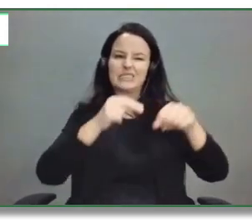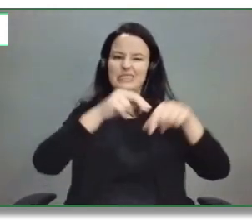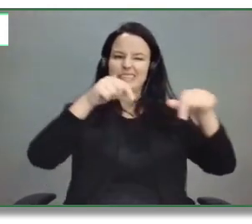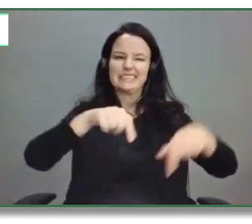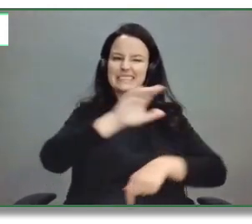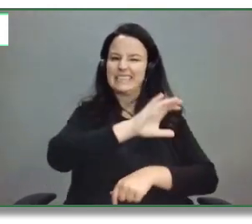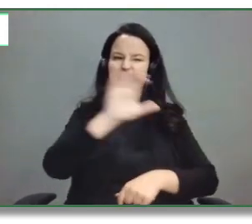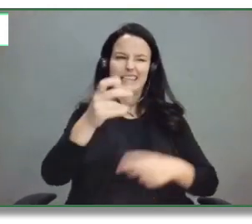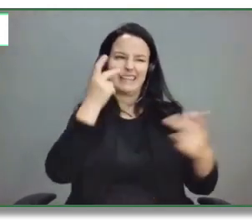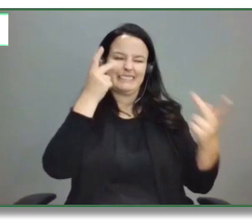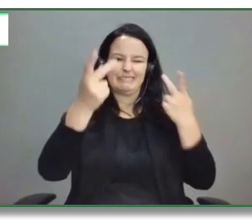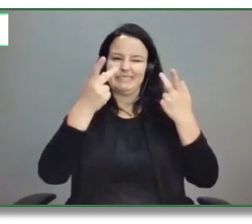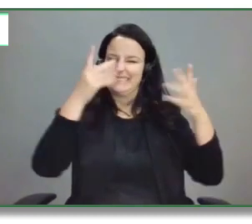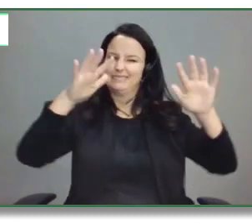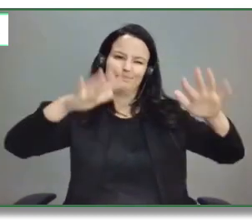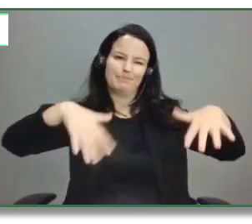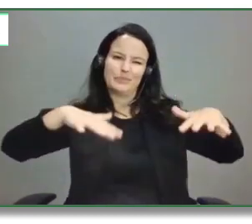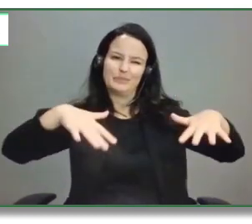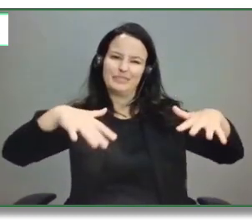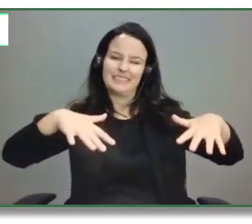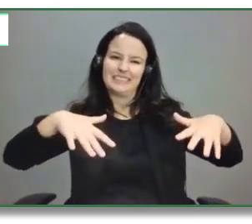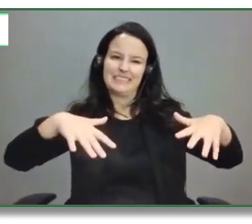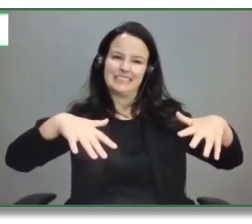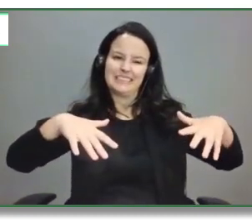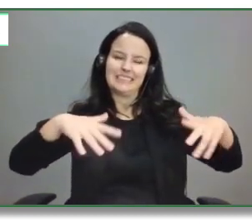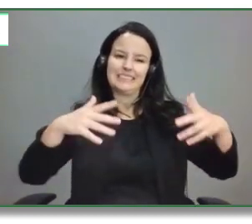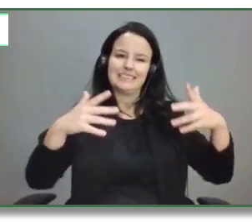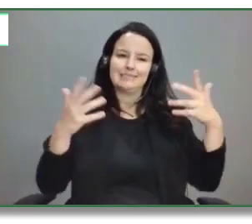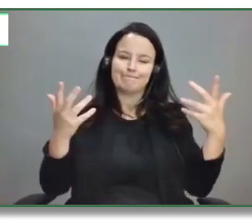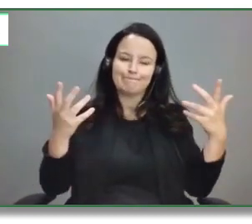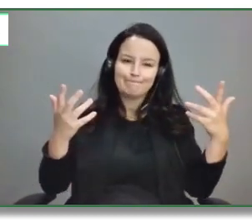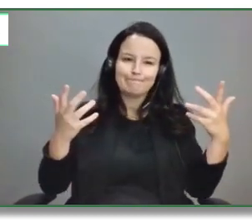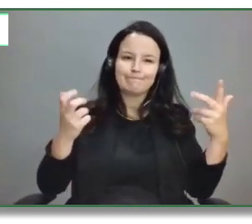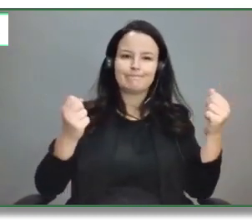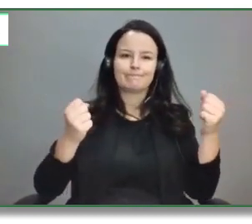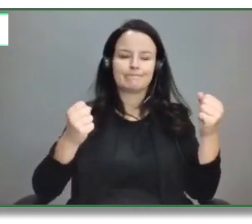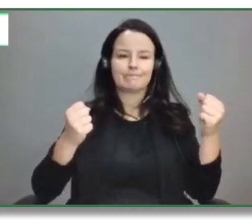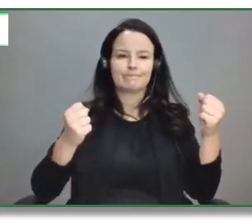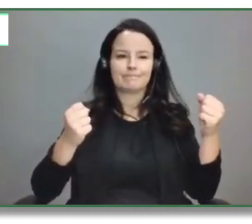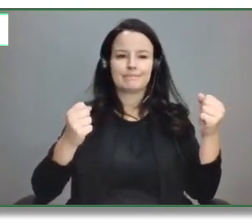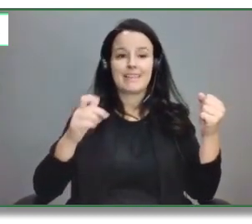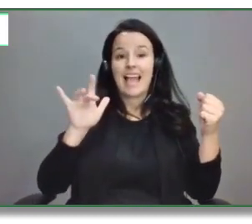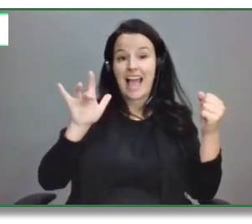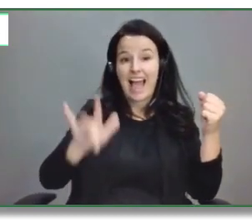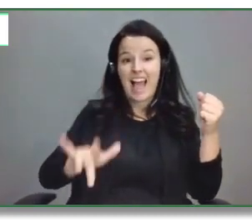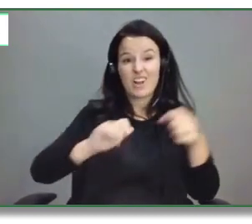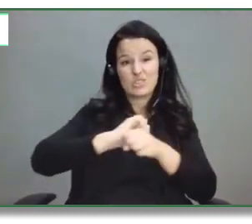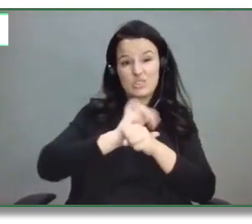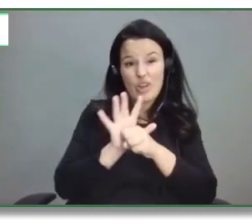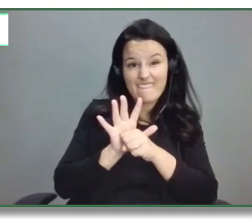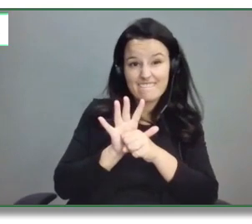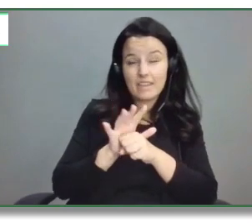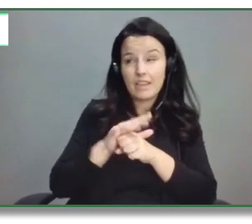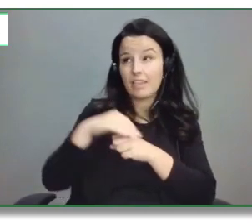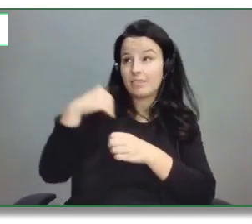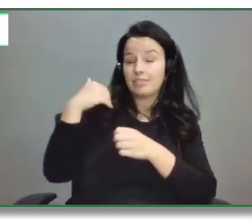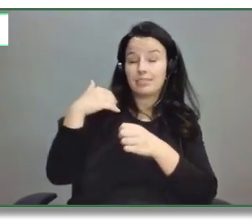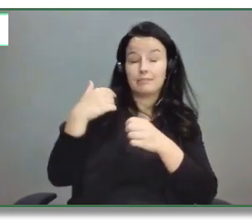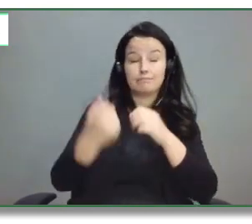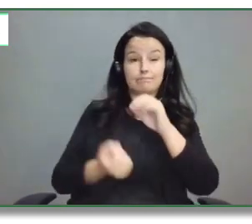de type 2 en colle britannique